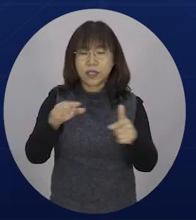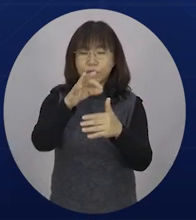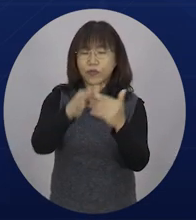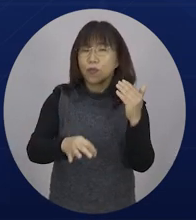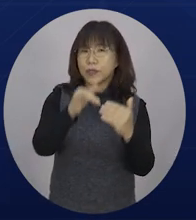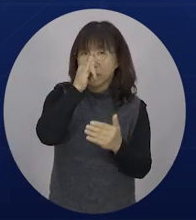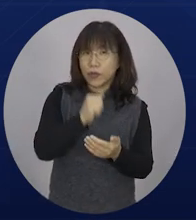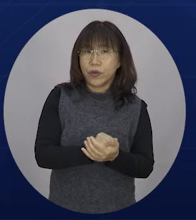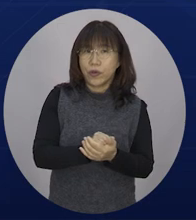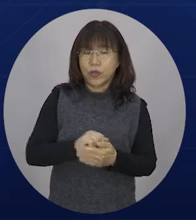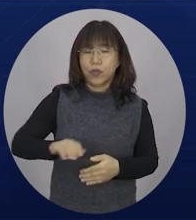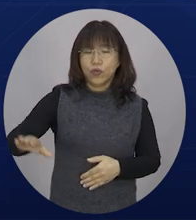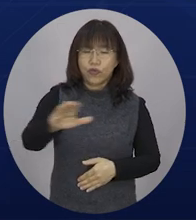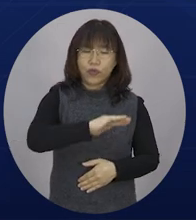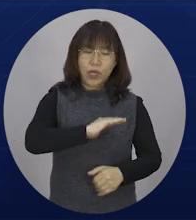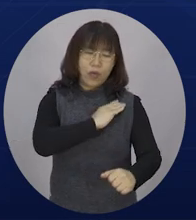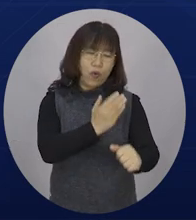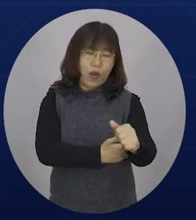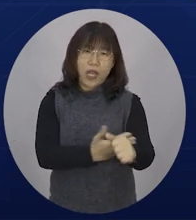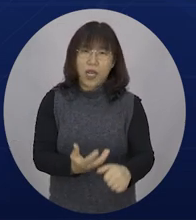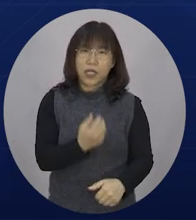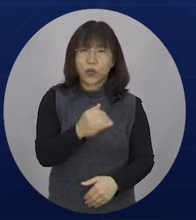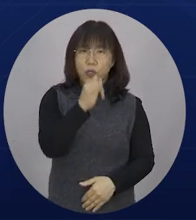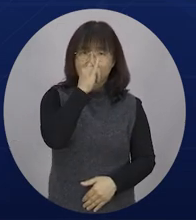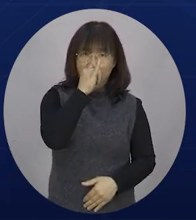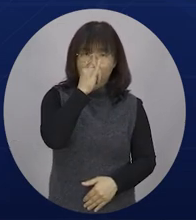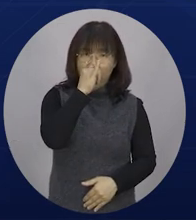そこで区が 「私たちにも権利があります」をスローガンに